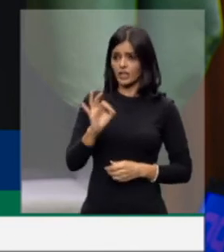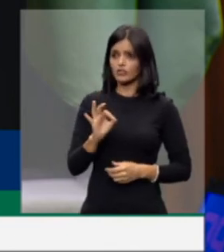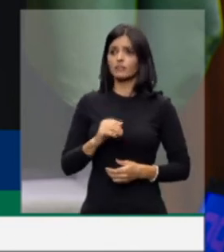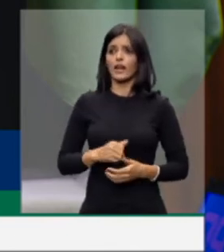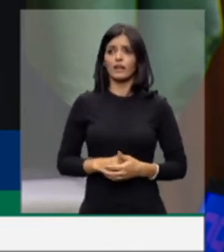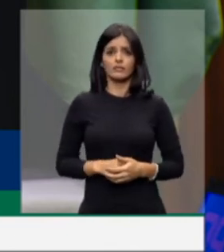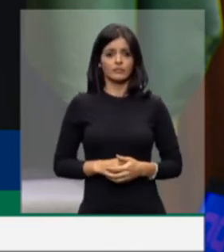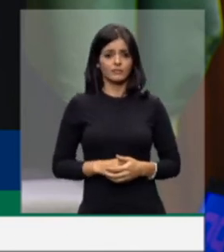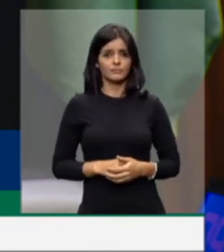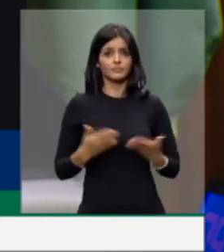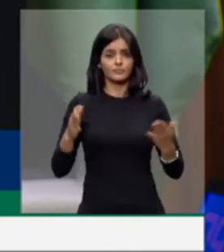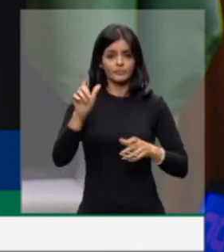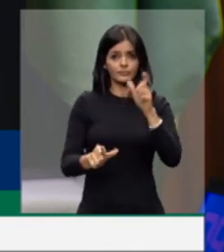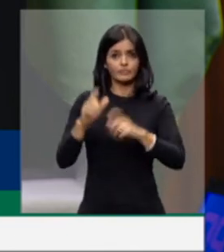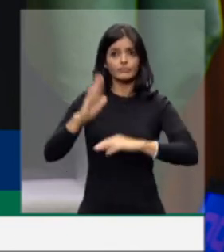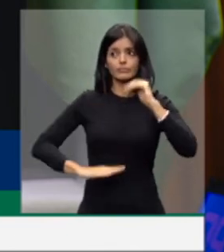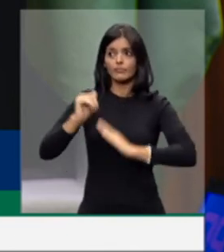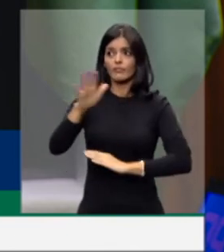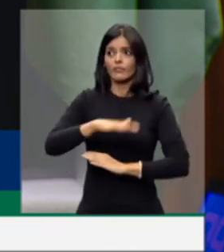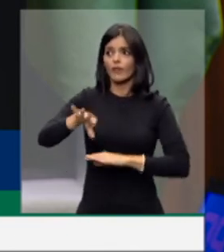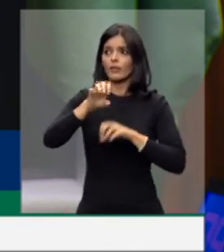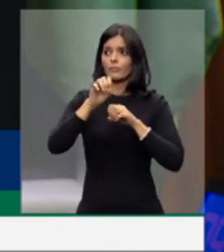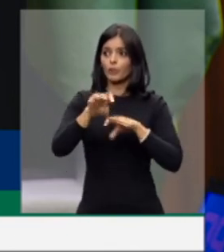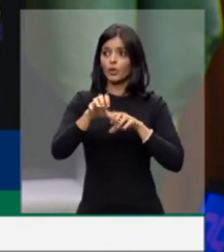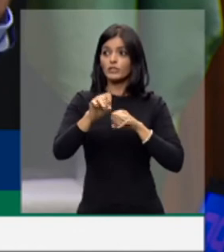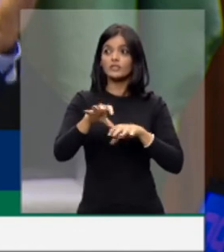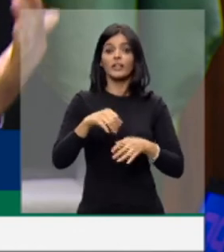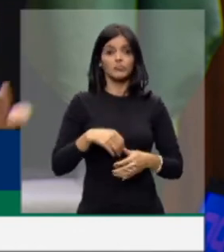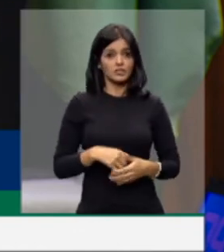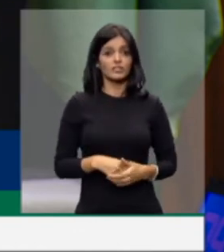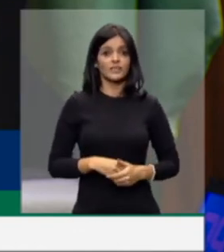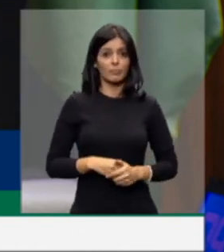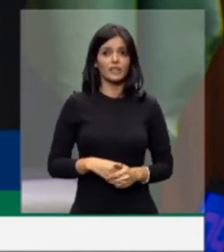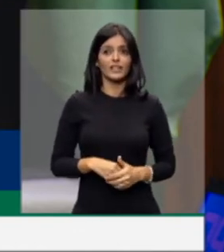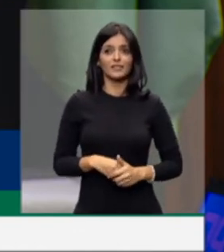PROFISSIONAIS DA EDUCAÇÃO, DE 60 PARA 70% DO FUNDEB PARA OS PROFISSIONAIS DA EDUCAÇÃ